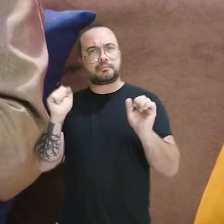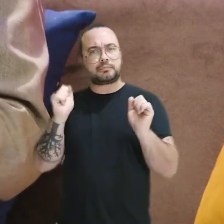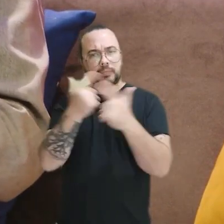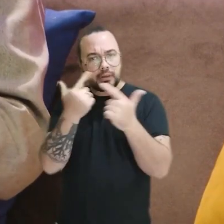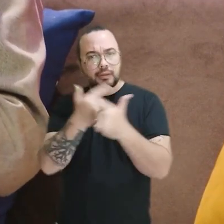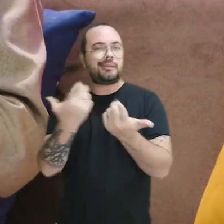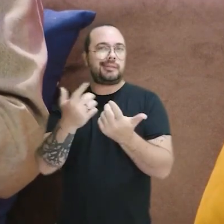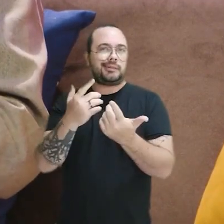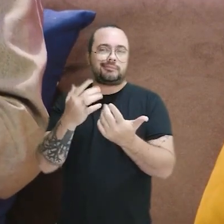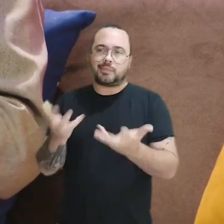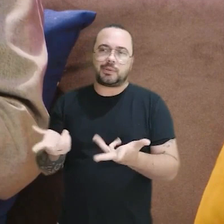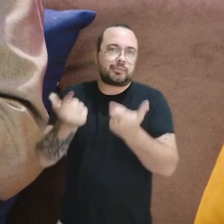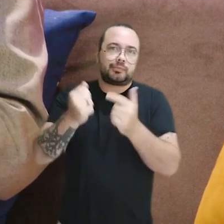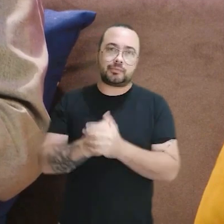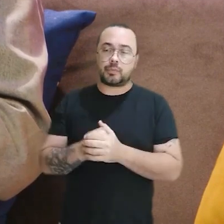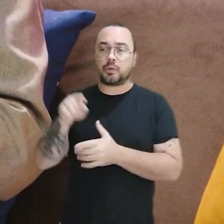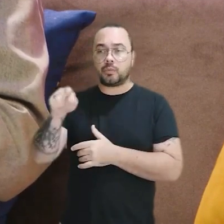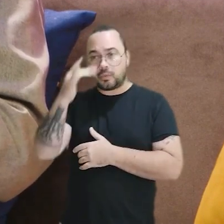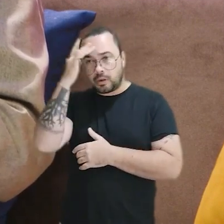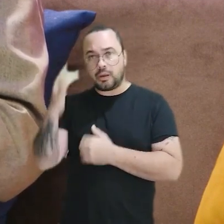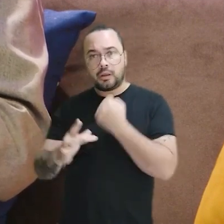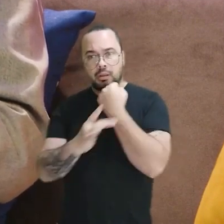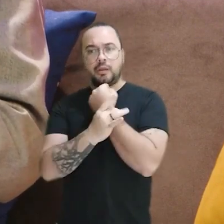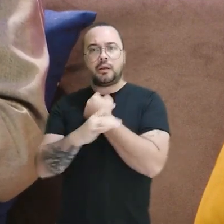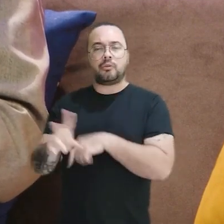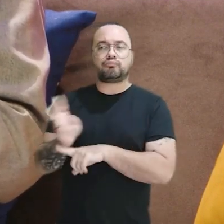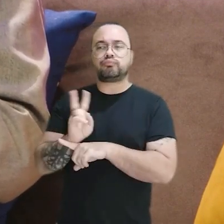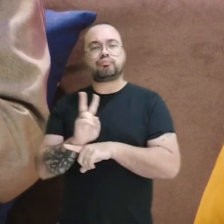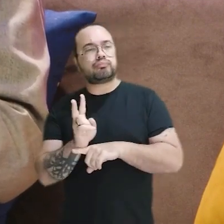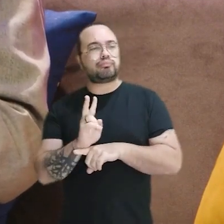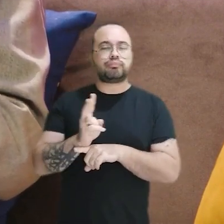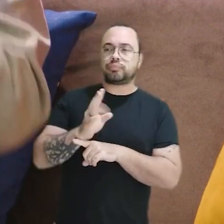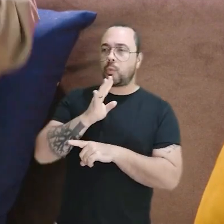isso. O... O segurança tá lá porque gosta de comédia, conhece todo mundo, faz piada, tá lá.